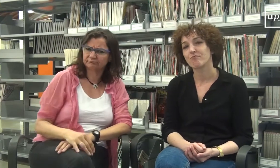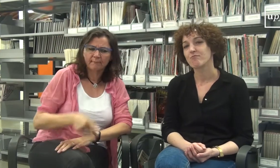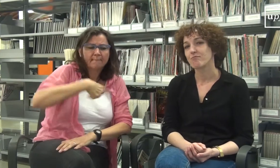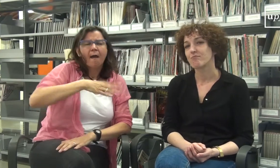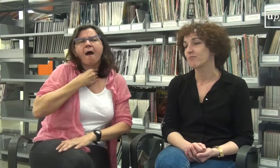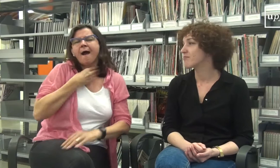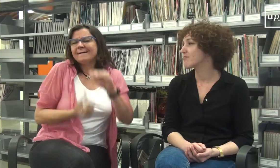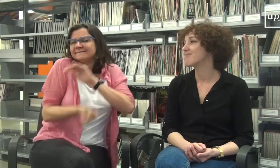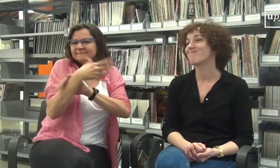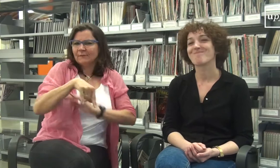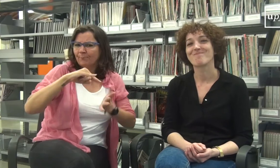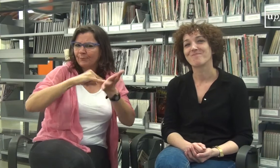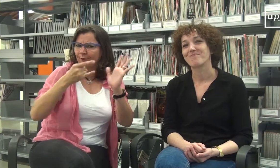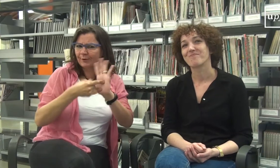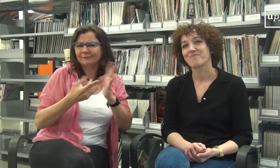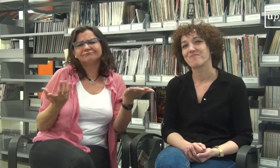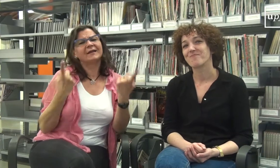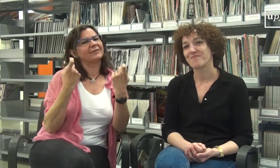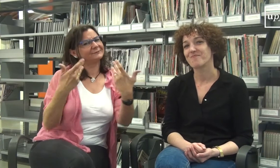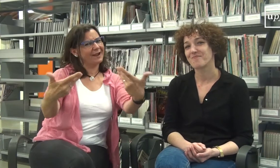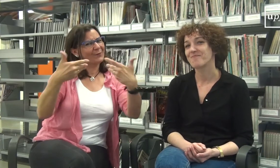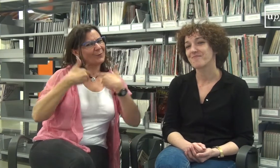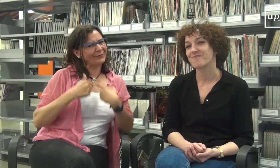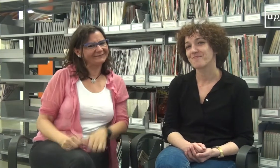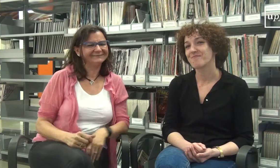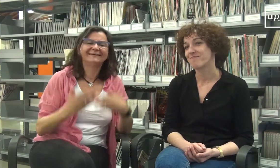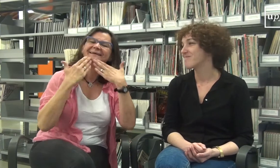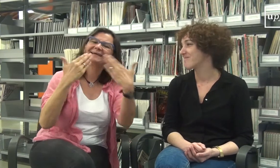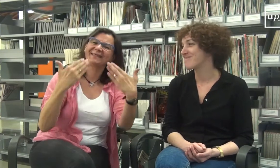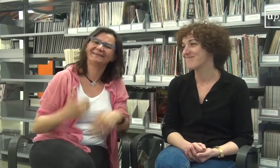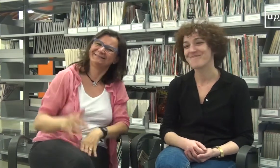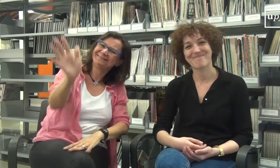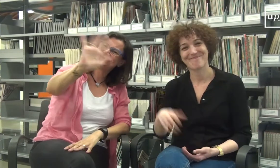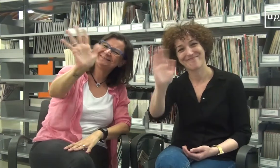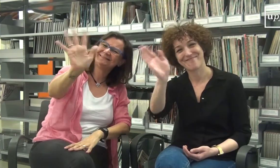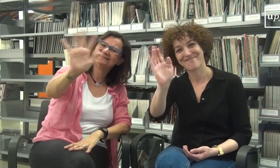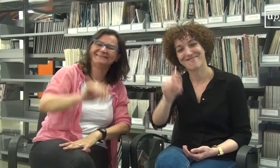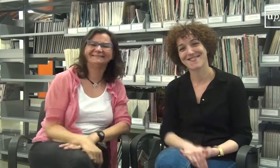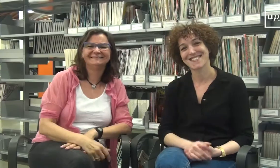Tenim moltes ganes de fer aquest projecte, però necessitem la vostra ajuda. Moltes gràcies! Adéu!